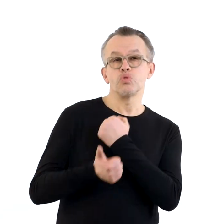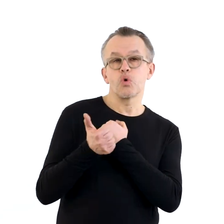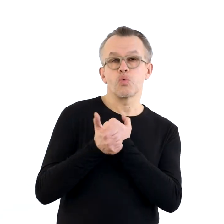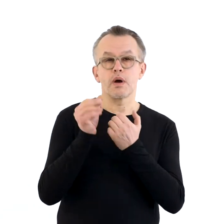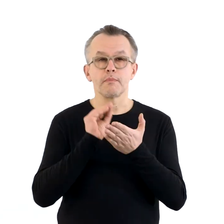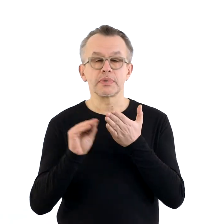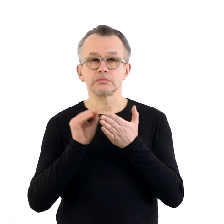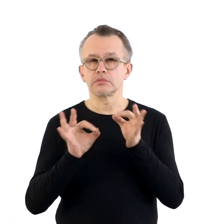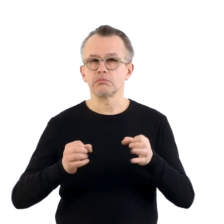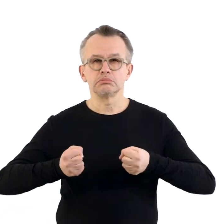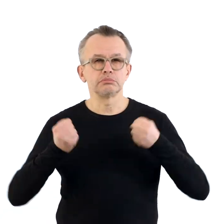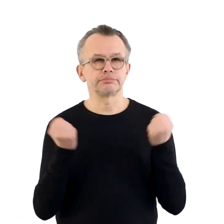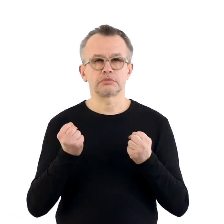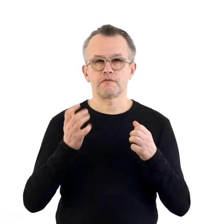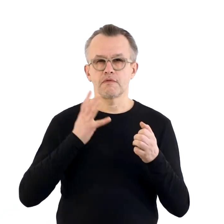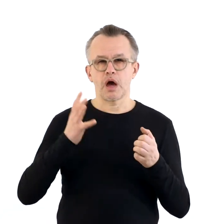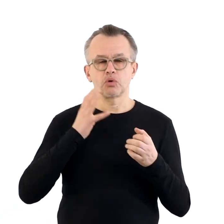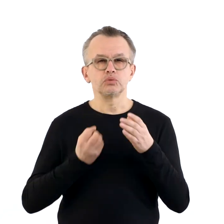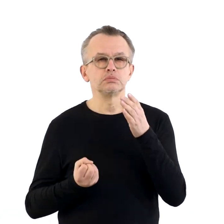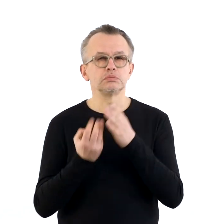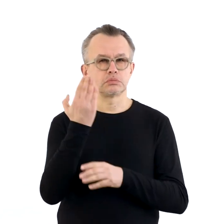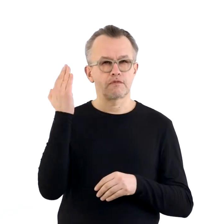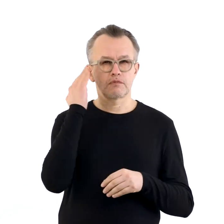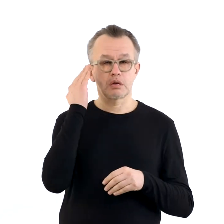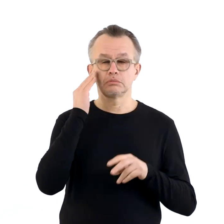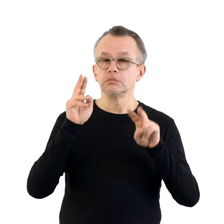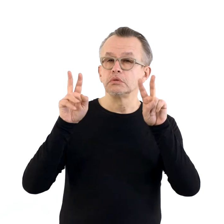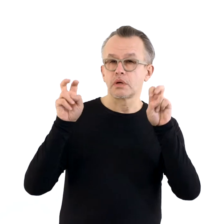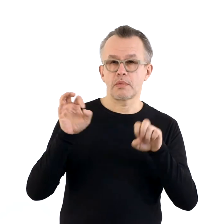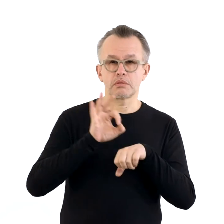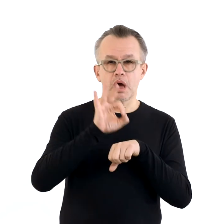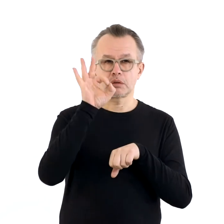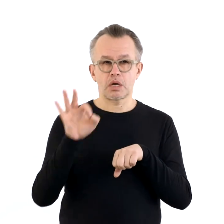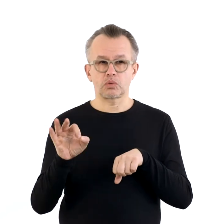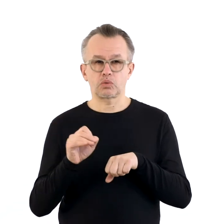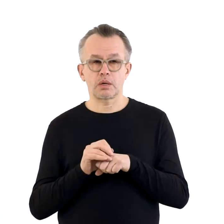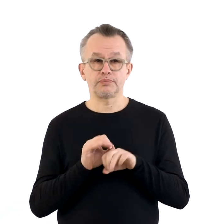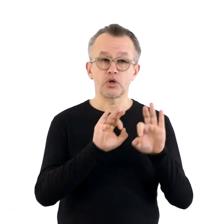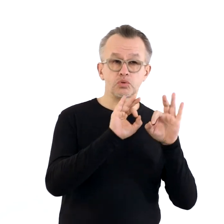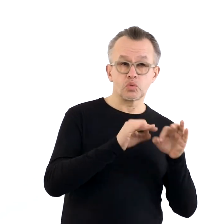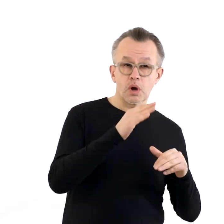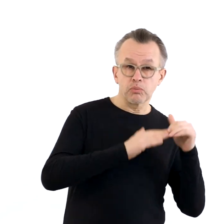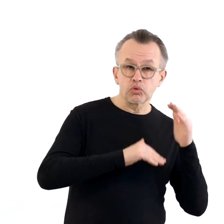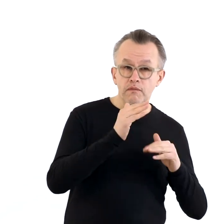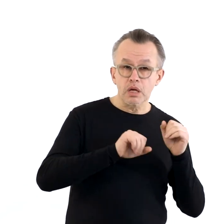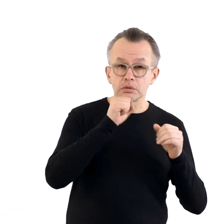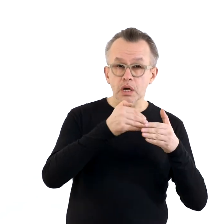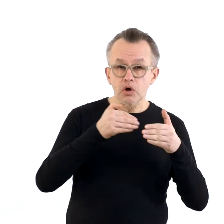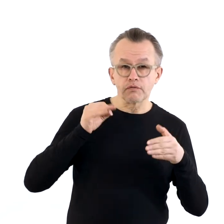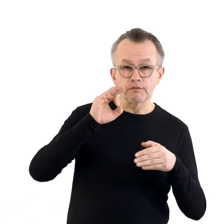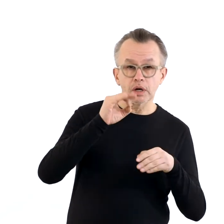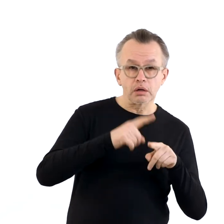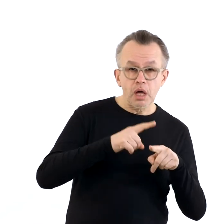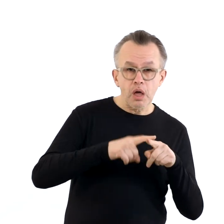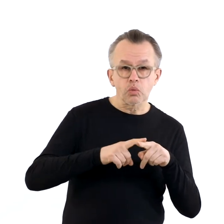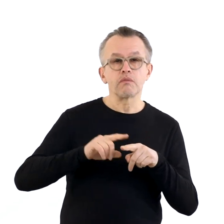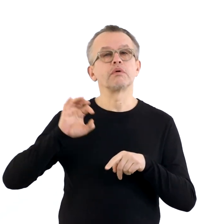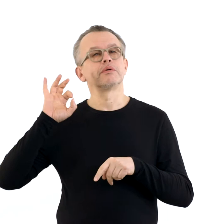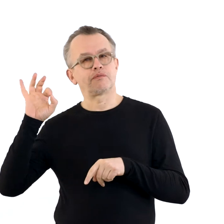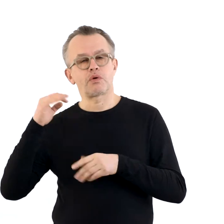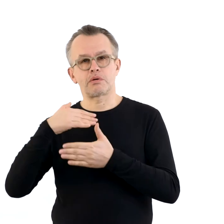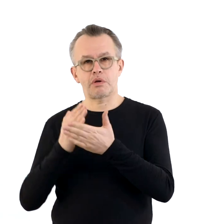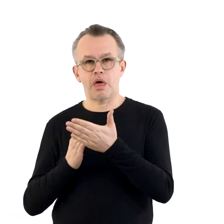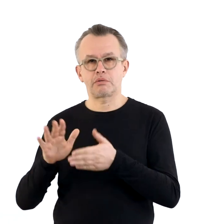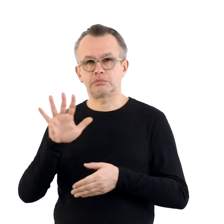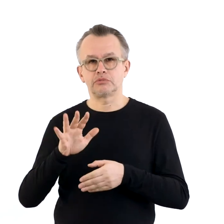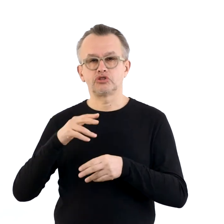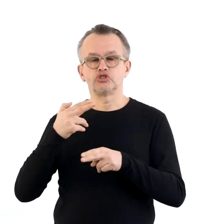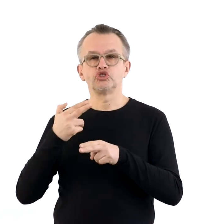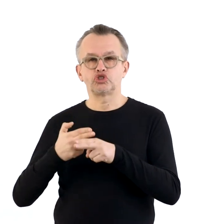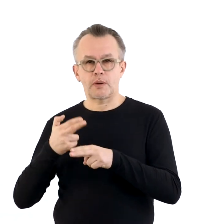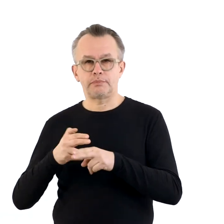Dzieło to jest dzisiaj bezcennym źródłem wiedzy o architekturze i sztuce budowlanej starożytnych Greków i Rzymian.